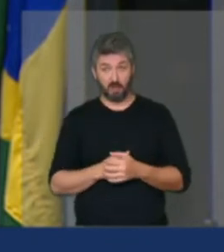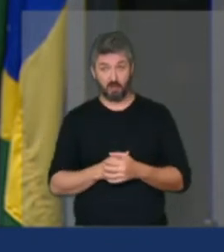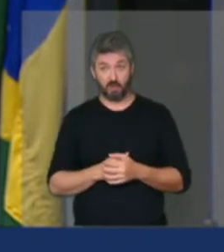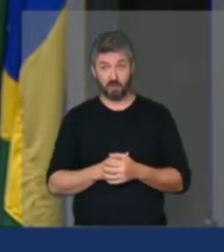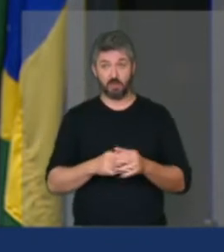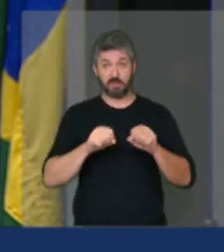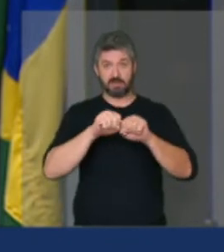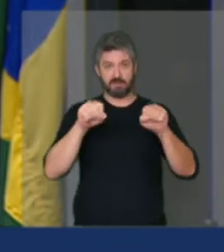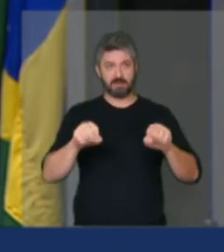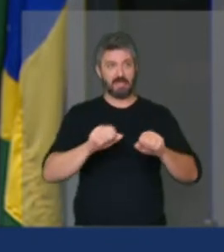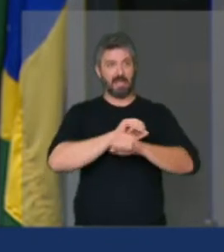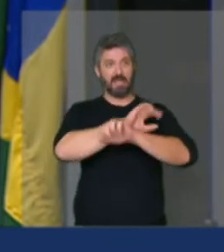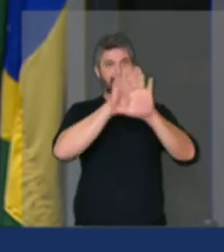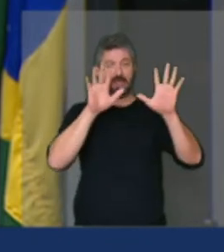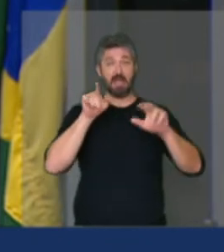TIVESSE PEDINDO UMA REGRESSÃO NESSA TRANSPARÊNCIA, EU ATÉ